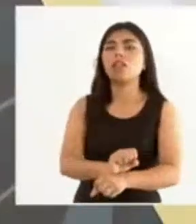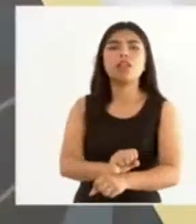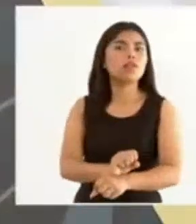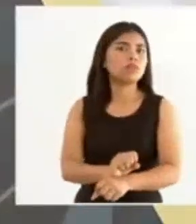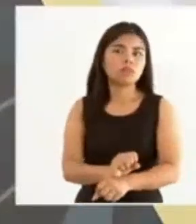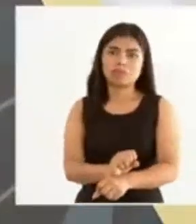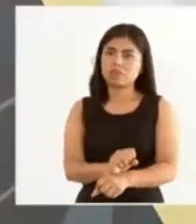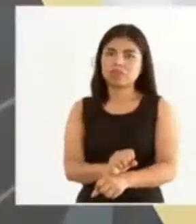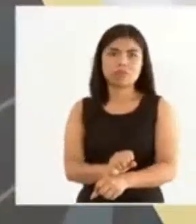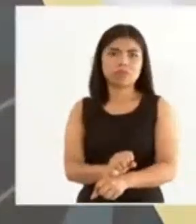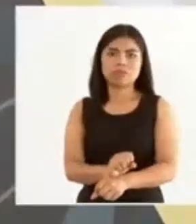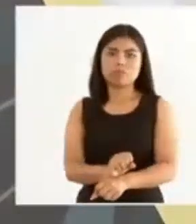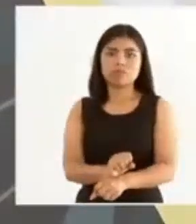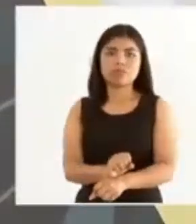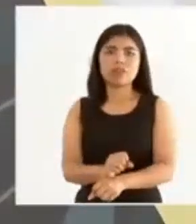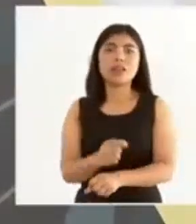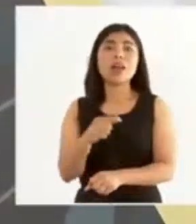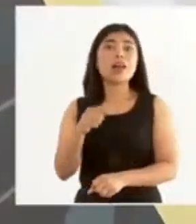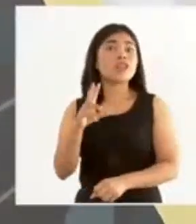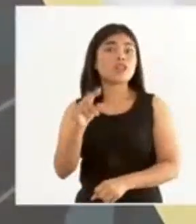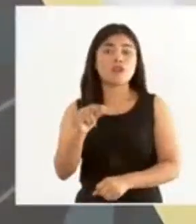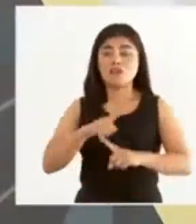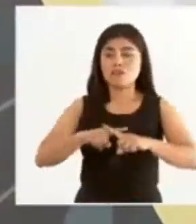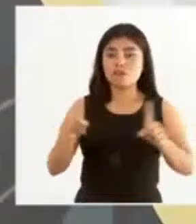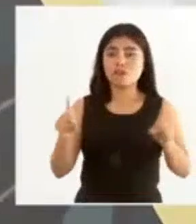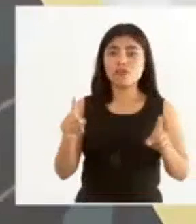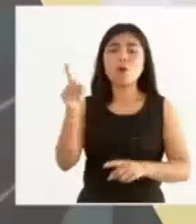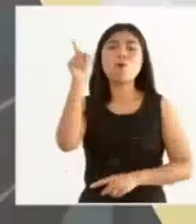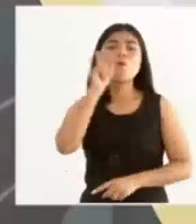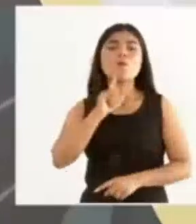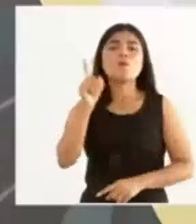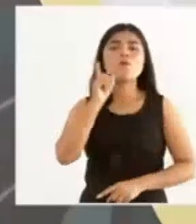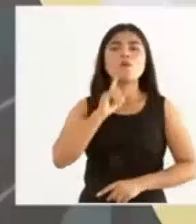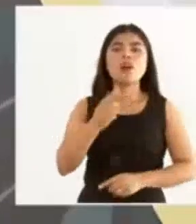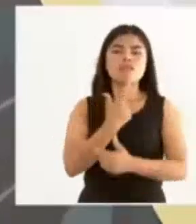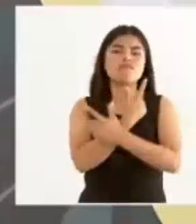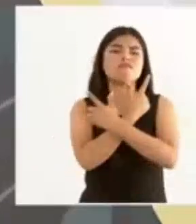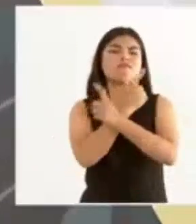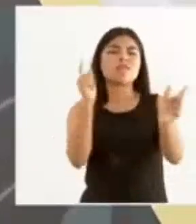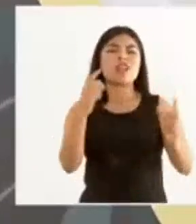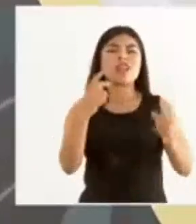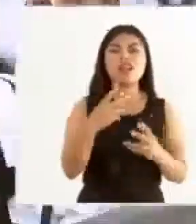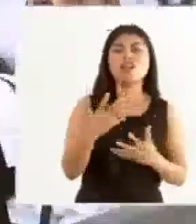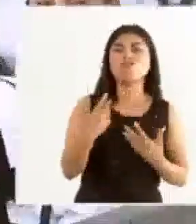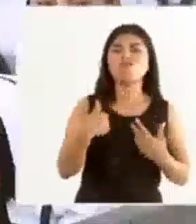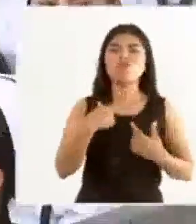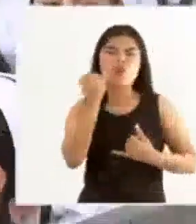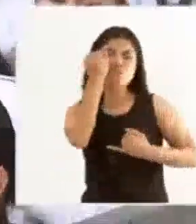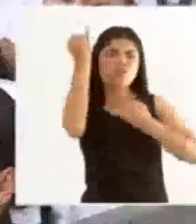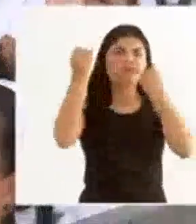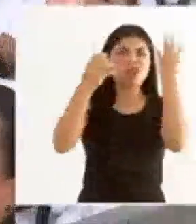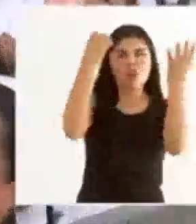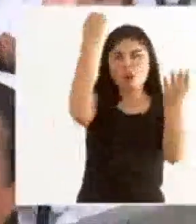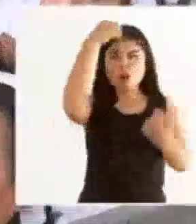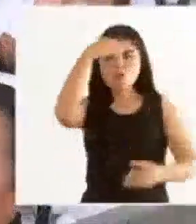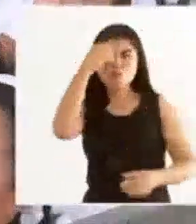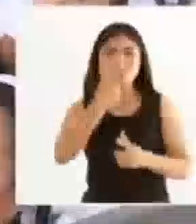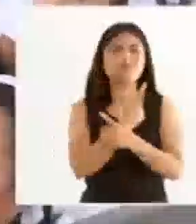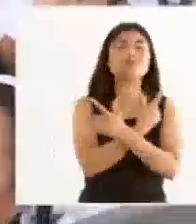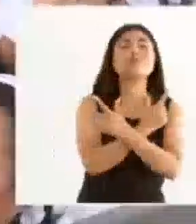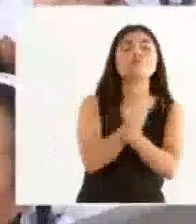somos más bonitas. Cuando hablamos participamos y decimos lo que pensamos.